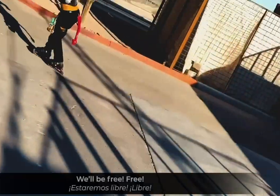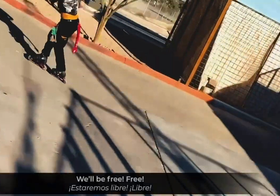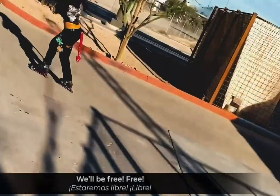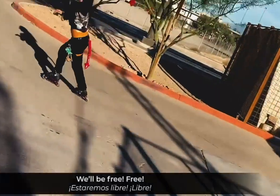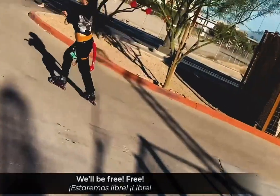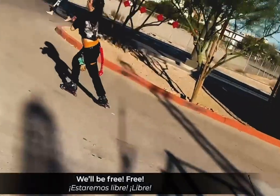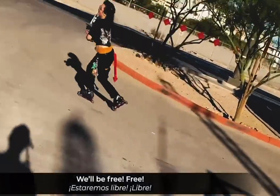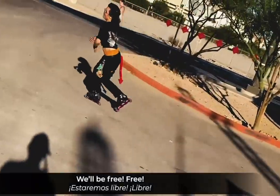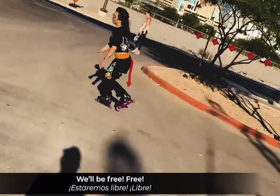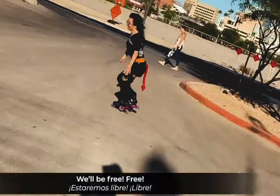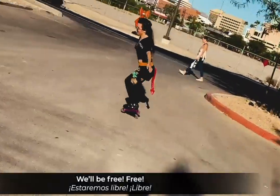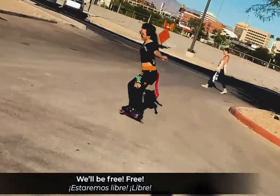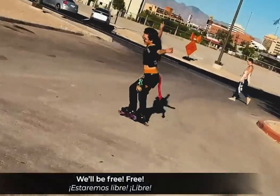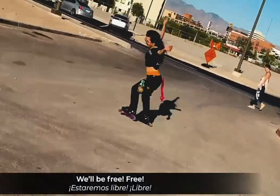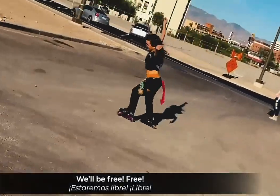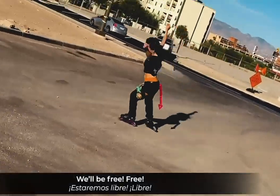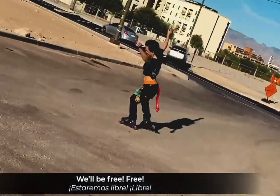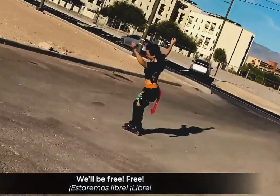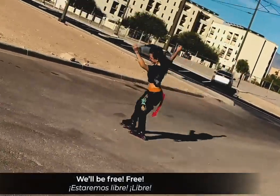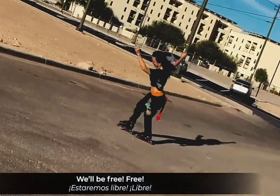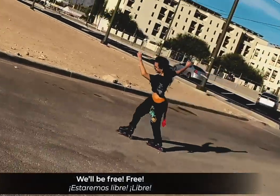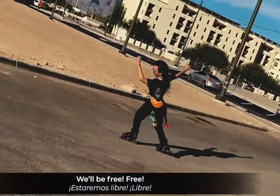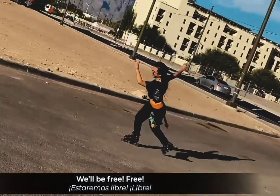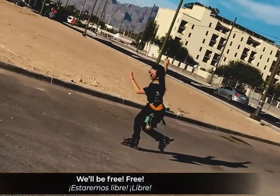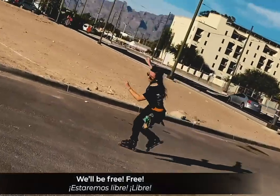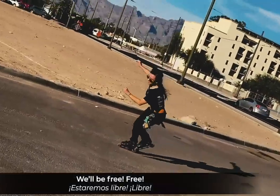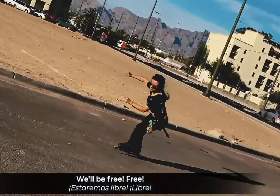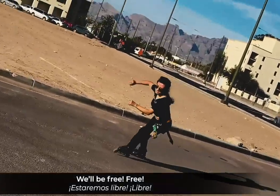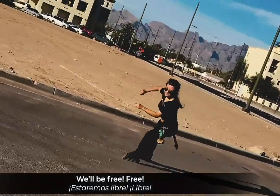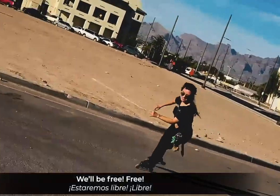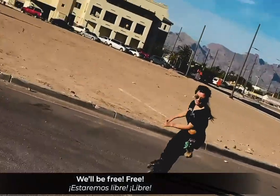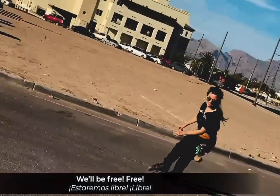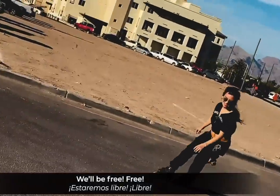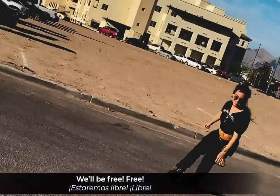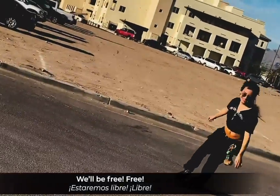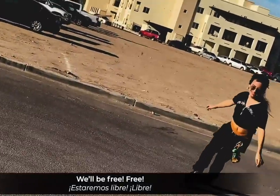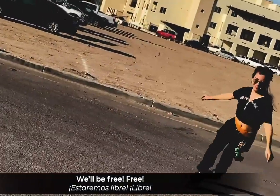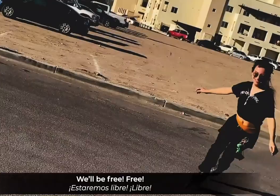Estaremos libres